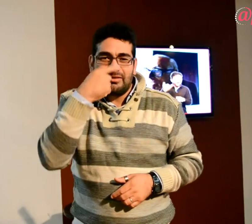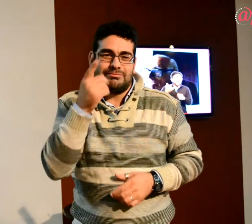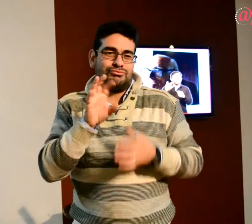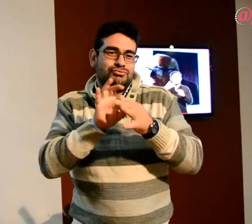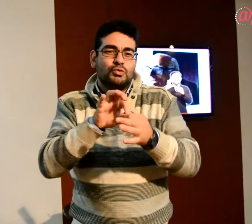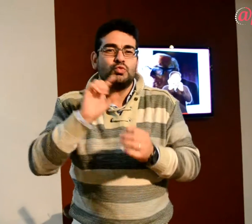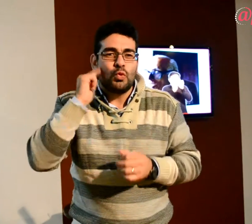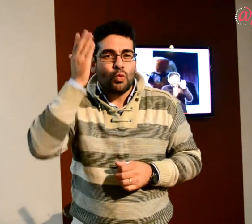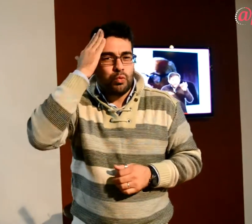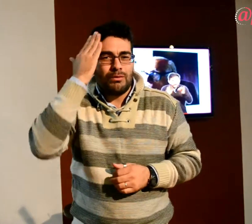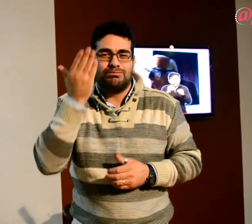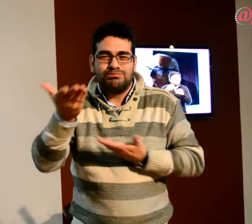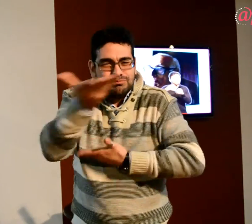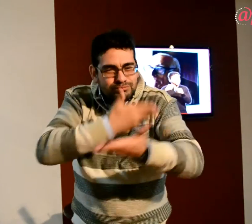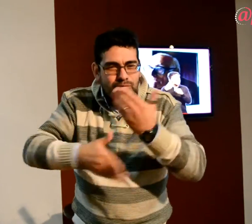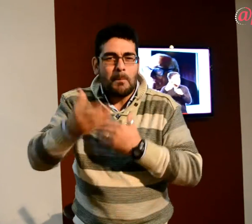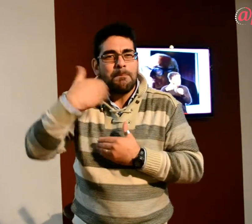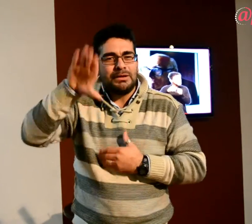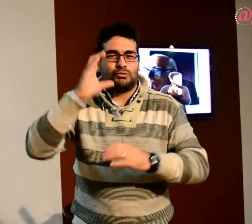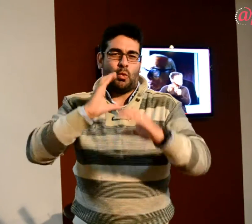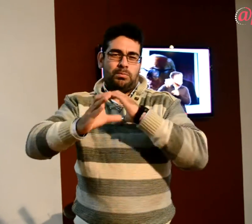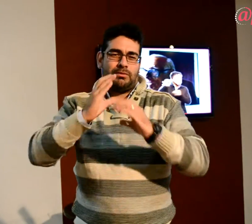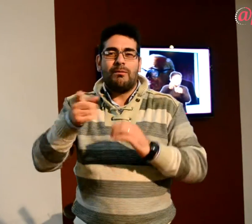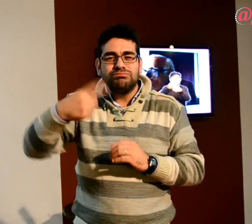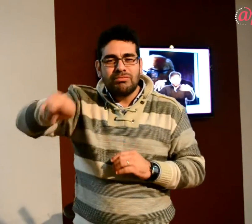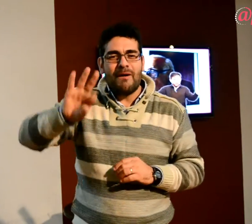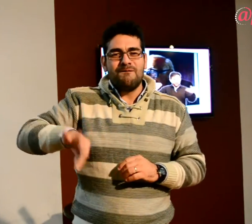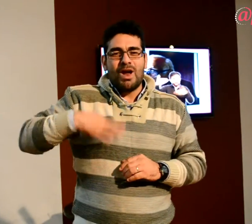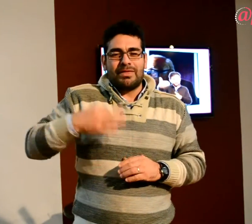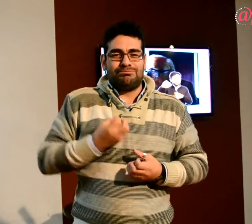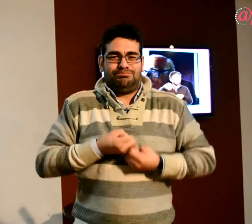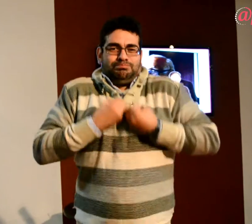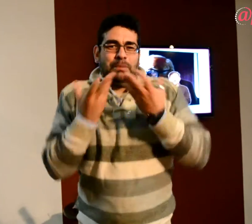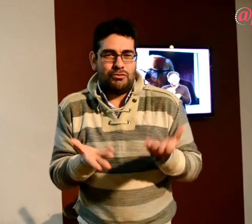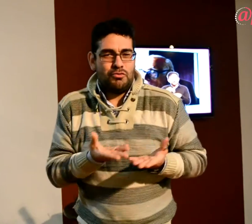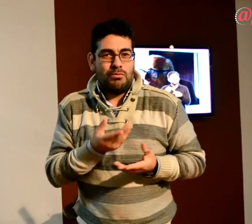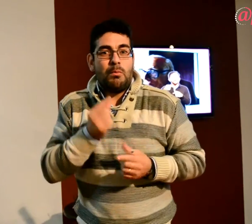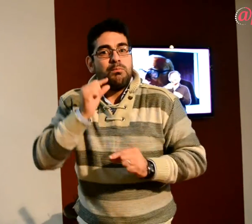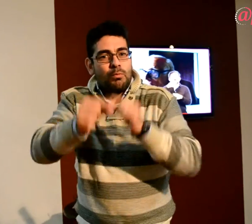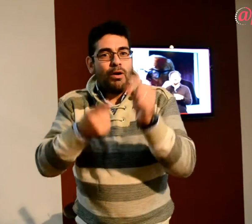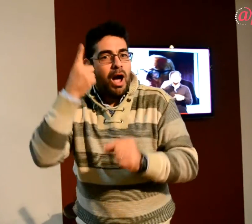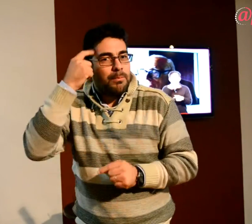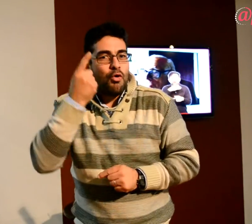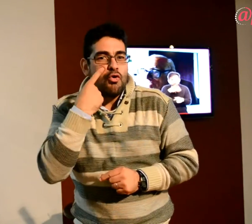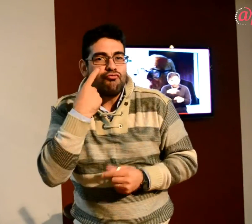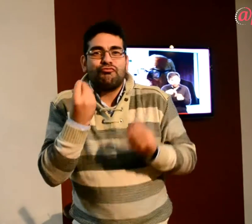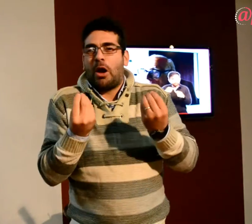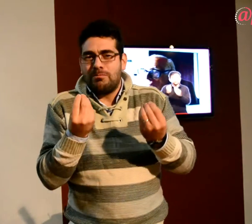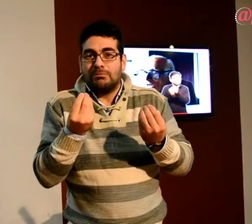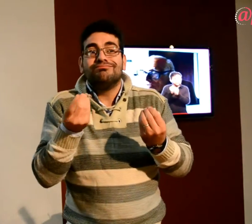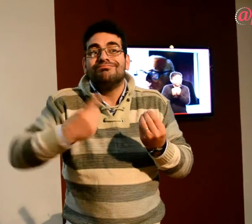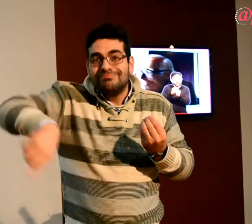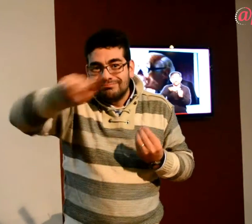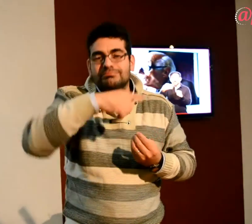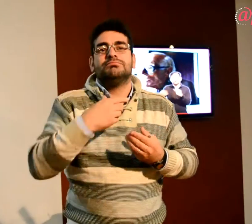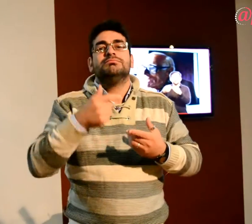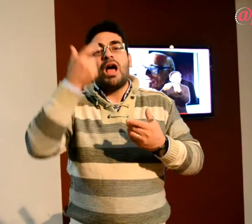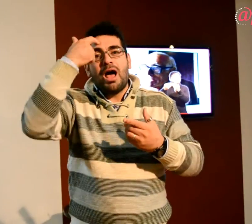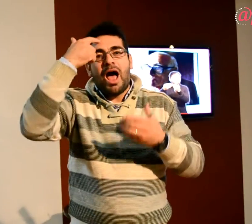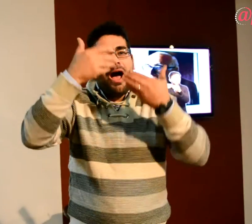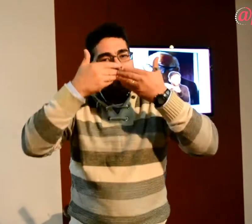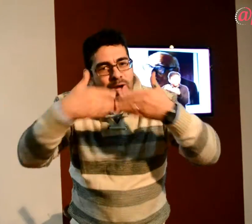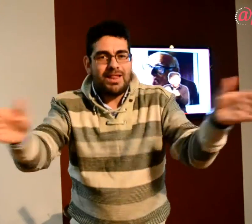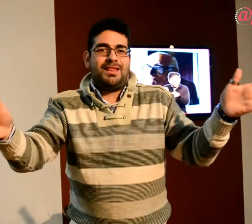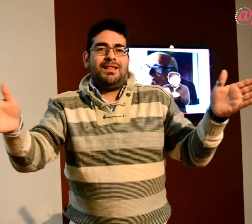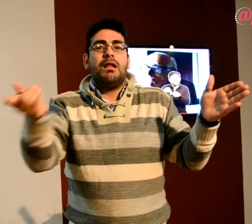vincularse con la cultura, poder comunicarse, apropiarse poco a poco para abrirse al conocimiento.